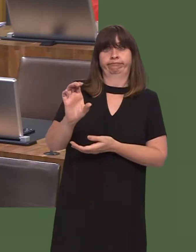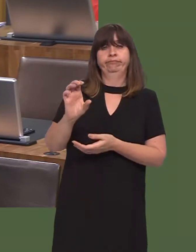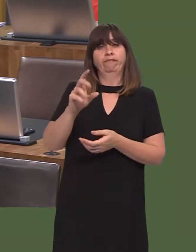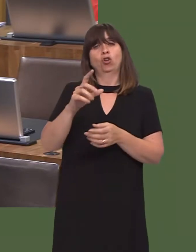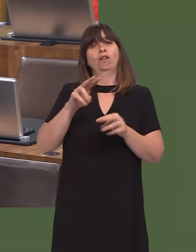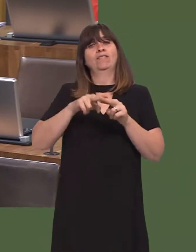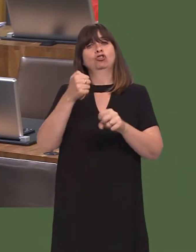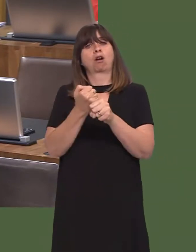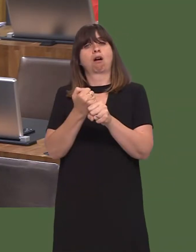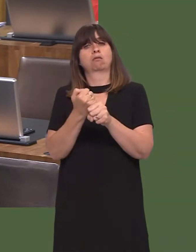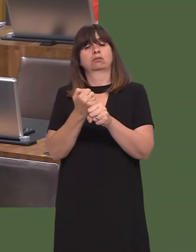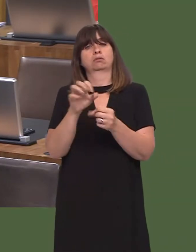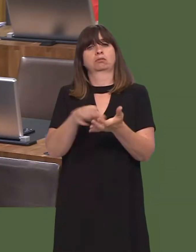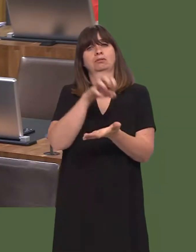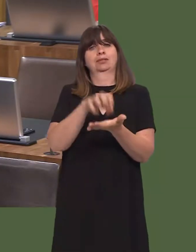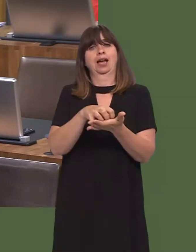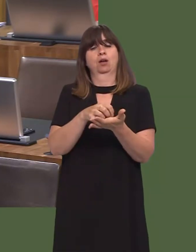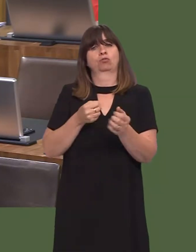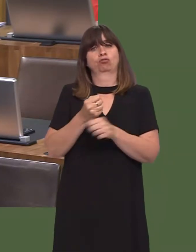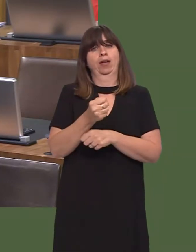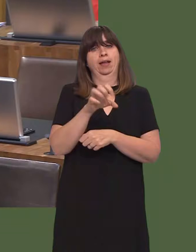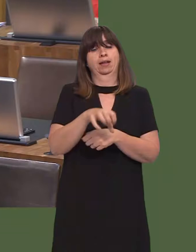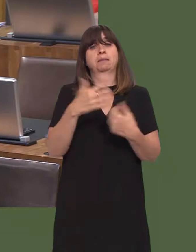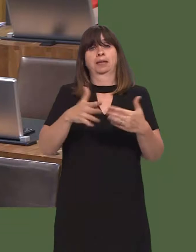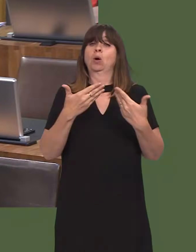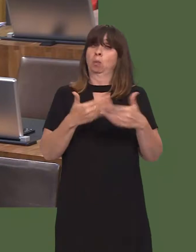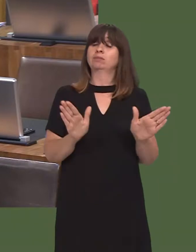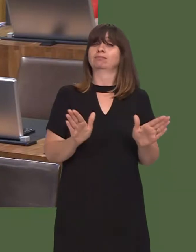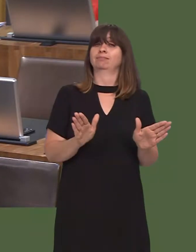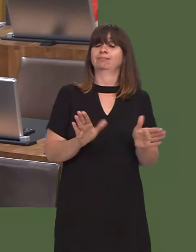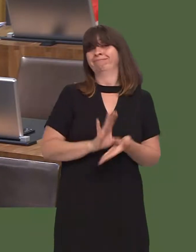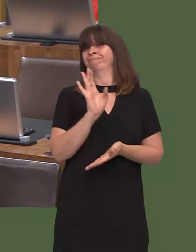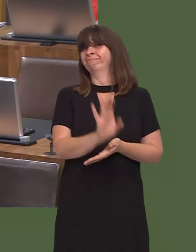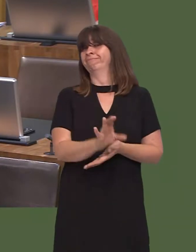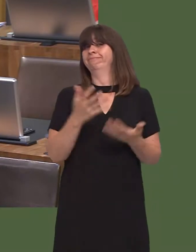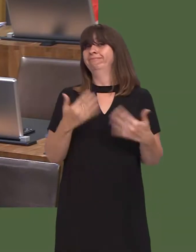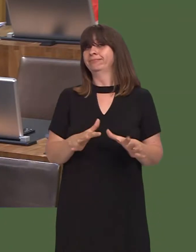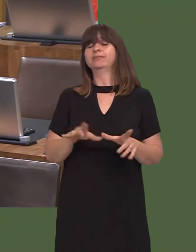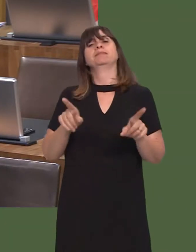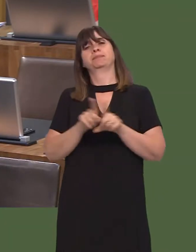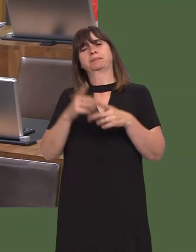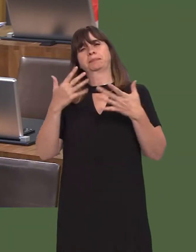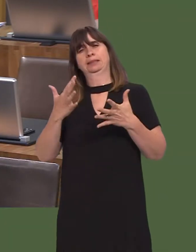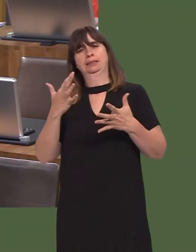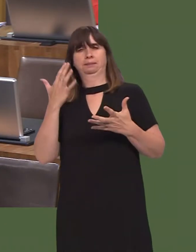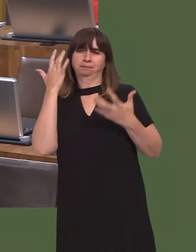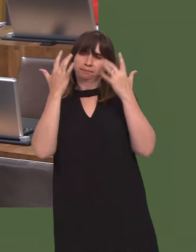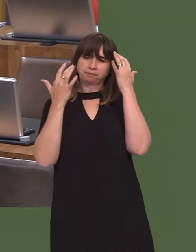hefyd ar y rheilffordd hwnnw, ac rym ni wastad, wrth gwrs, yn ystyried ym mha ffordd y gallwn